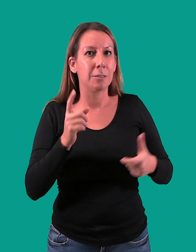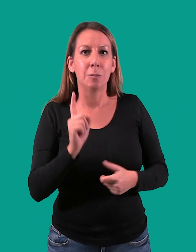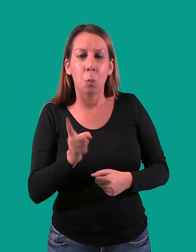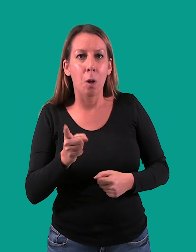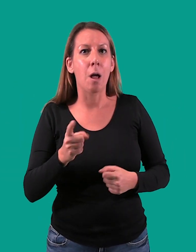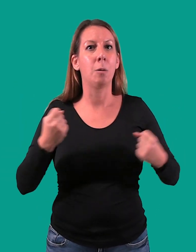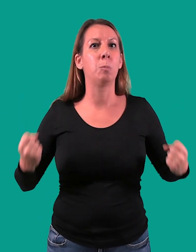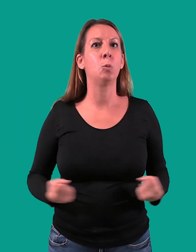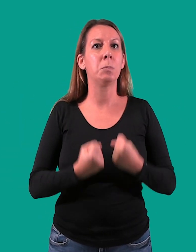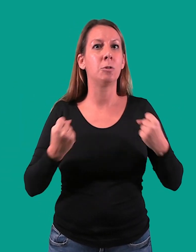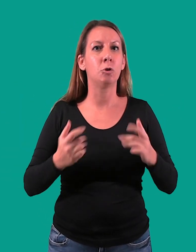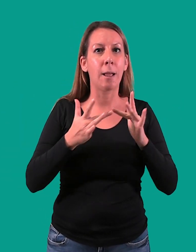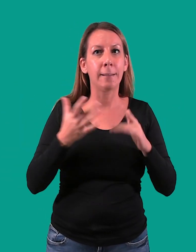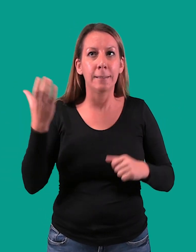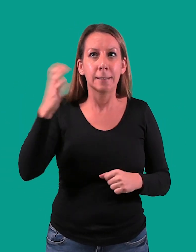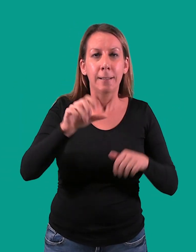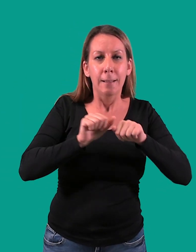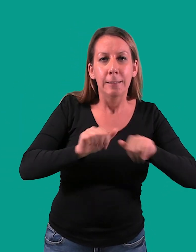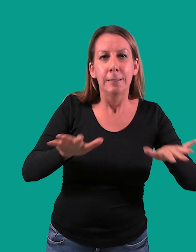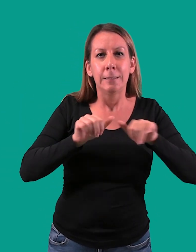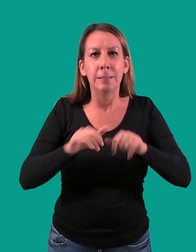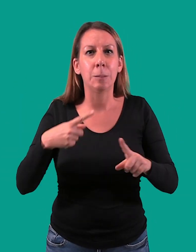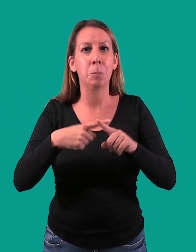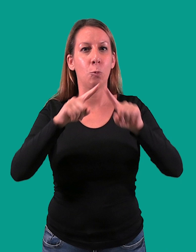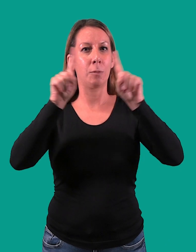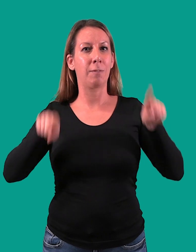Patrik ha fatto promozione via internet e ha distribuito alcuni volantini.